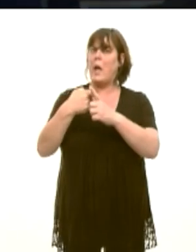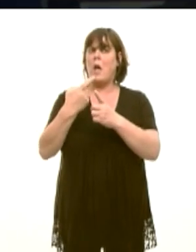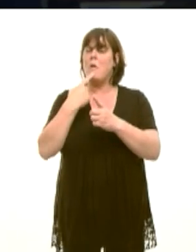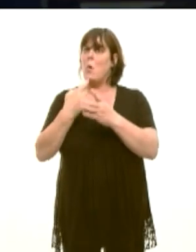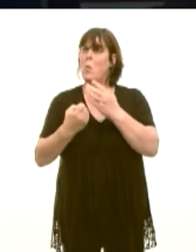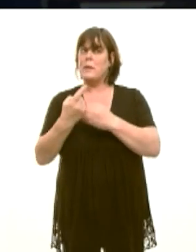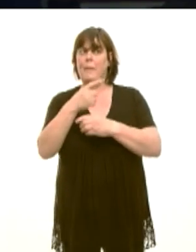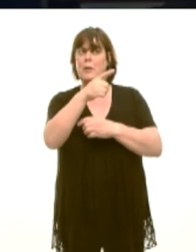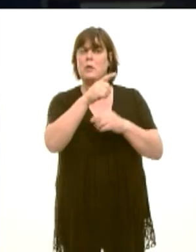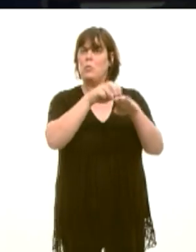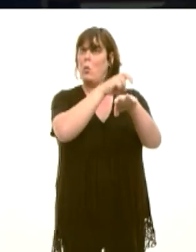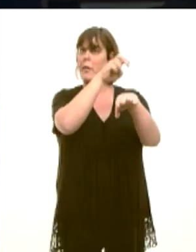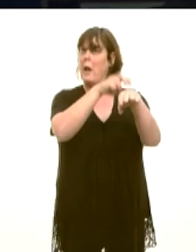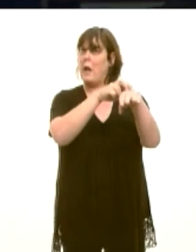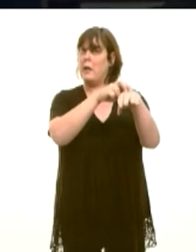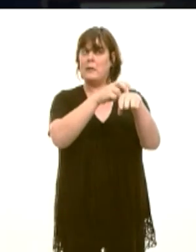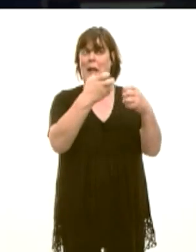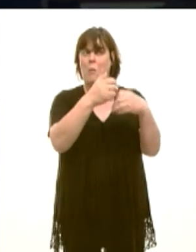events in Northern Ireland will have on Wales? OAQ(4)2445(FM)